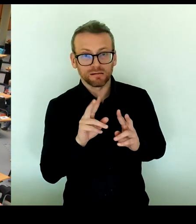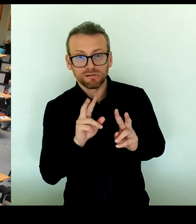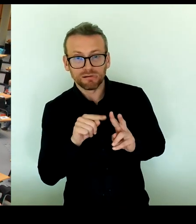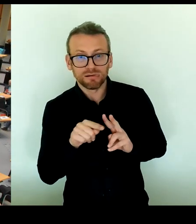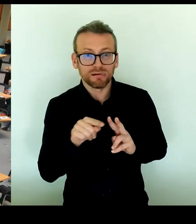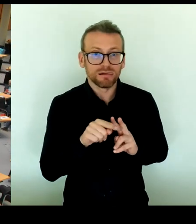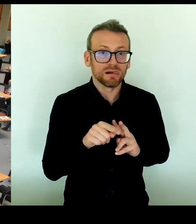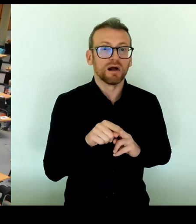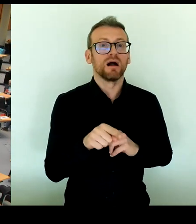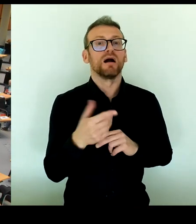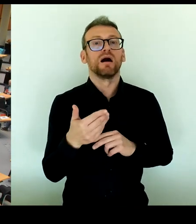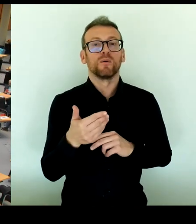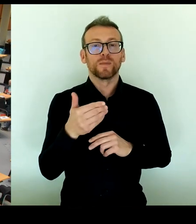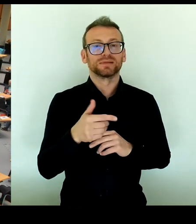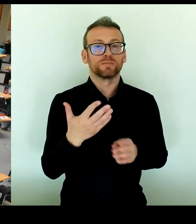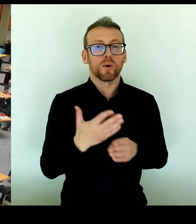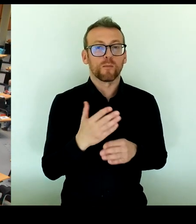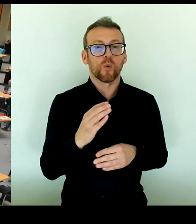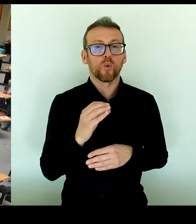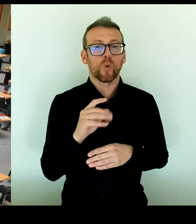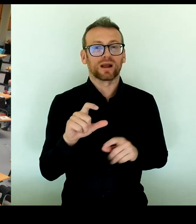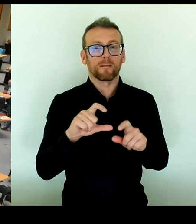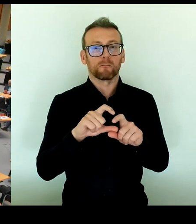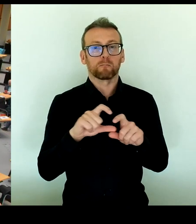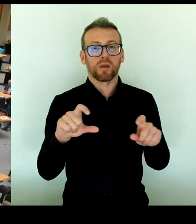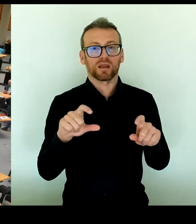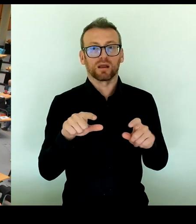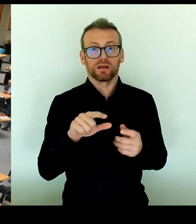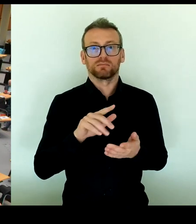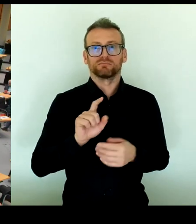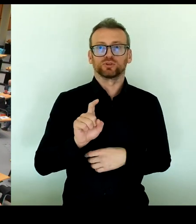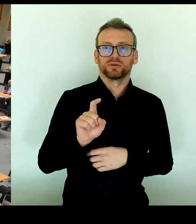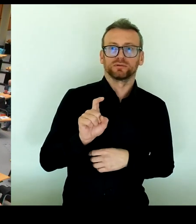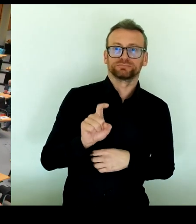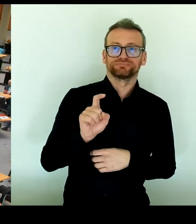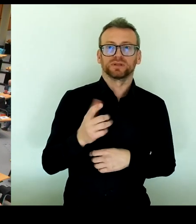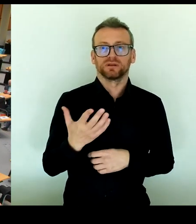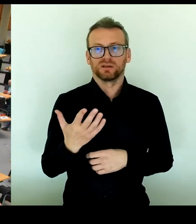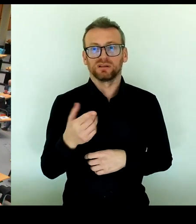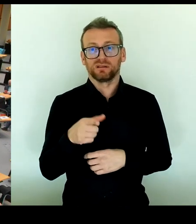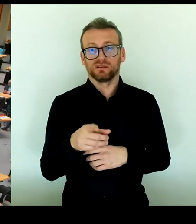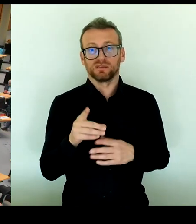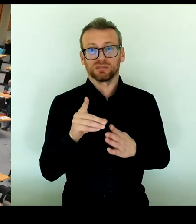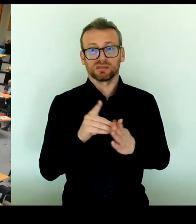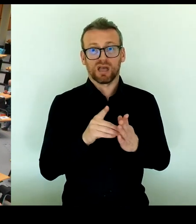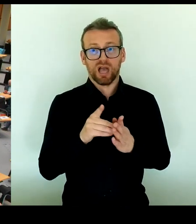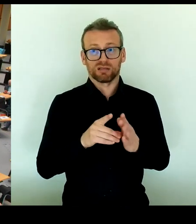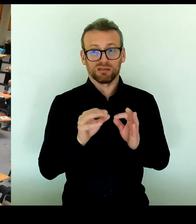Um es vorweg zu sagen: Was Sie hier gerade wieder von sich gelassen haben Herr Vallendar für Ihre Reichsbürger und